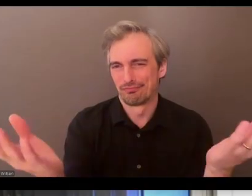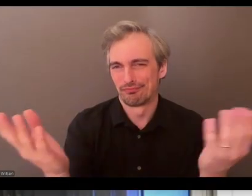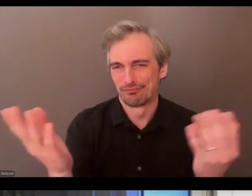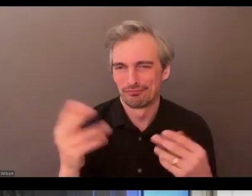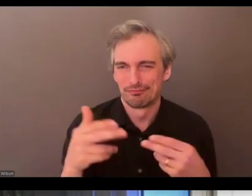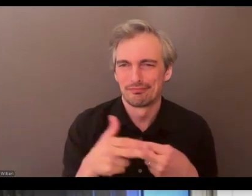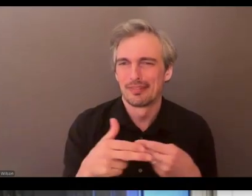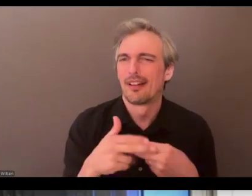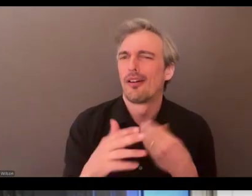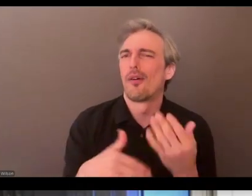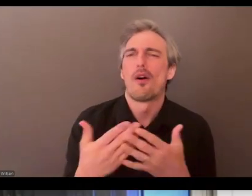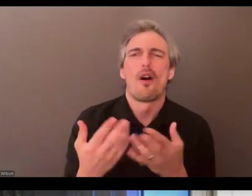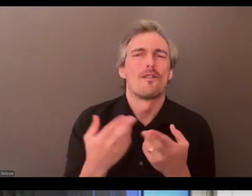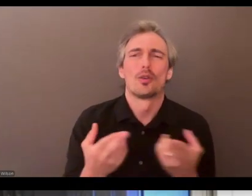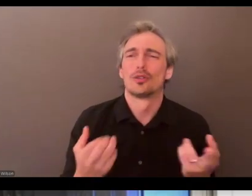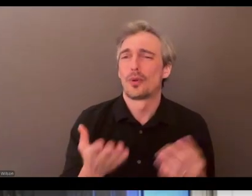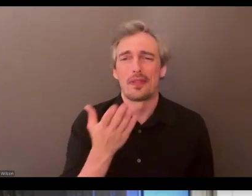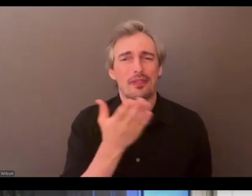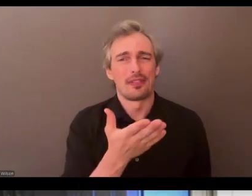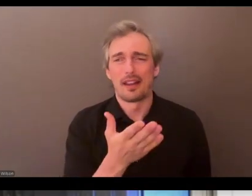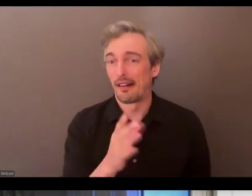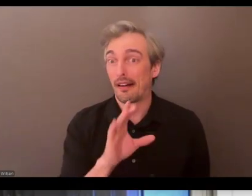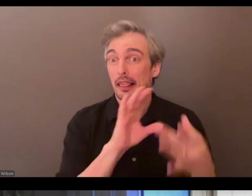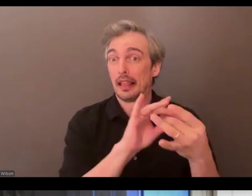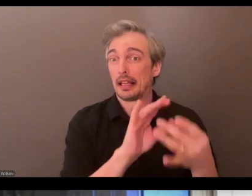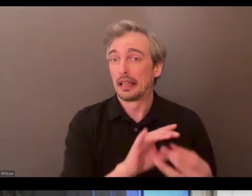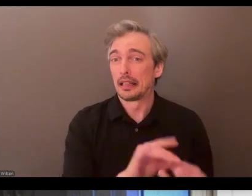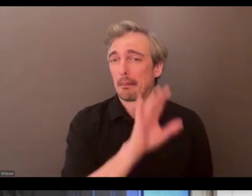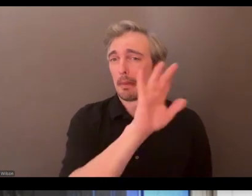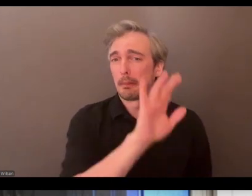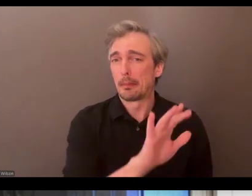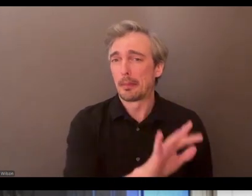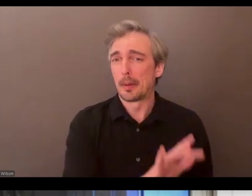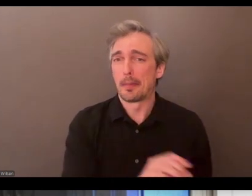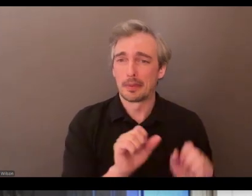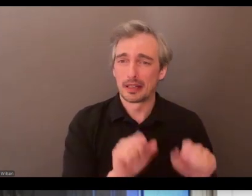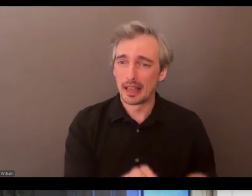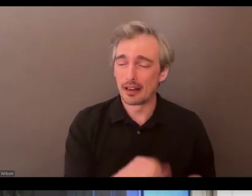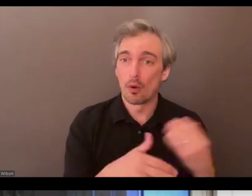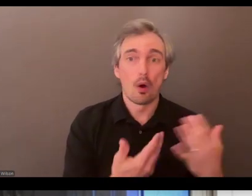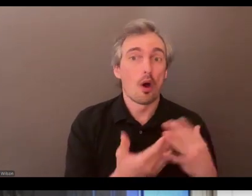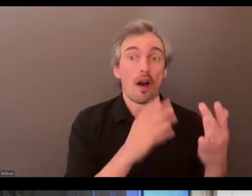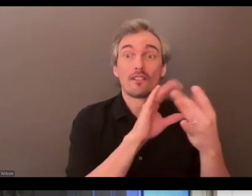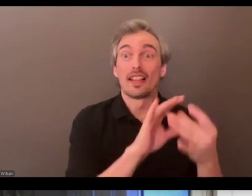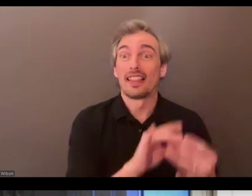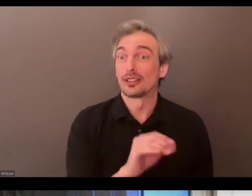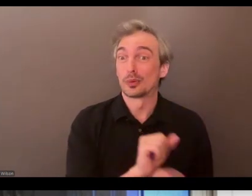リンクは昨日の時点で機能していました。 リンクが最新であることを約束できるのはそこまでです。